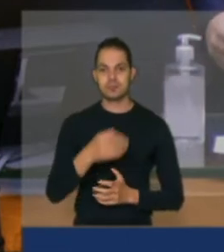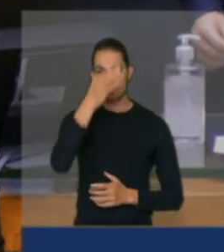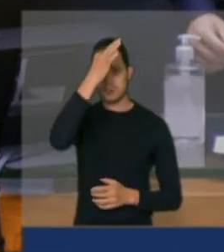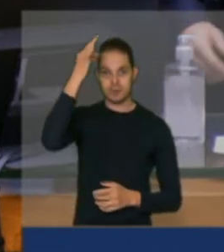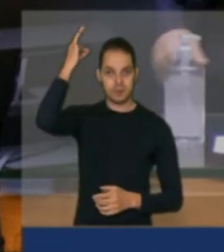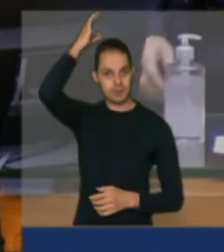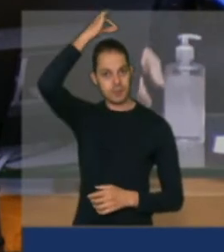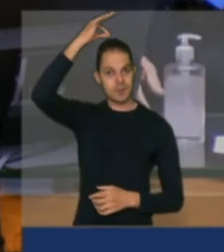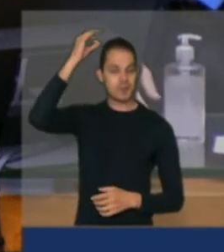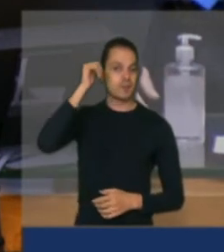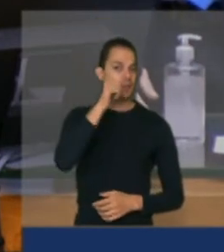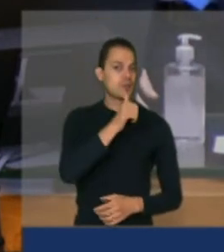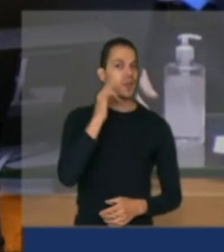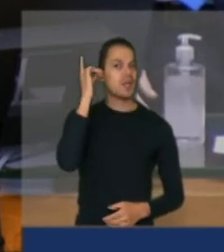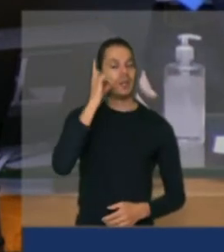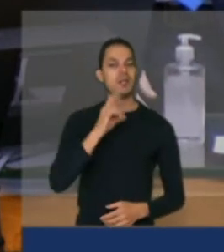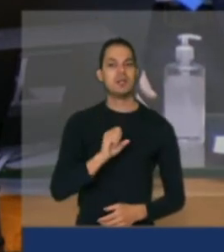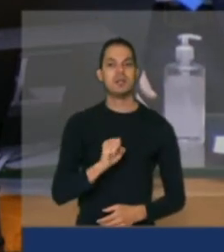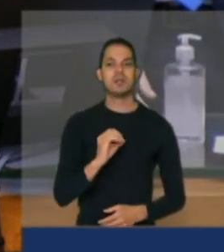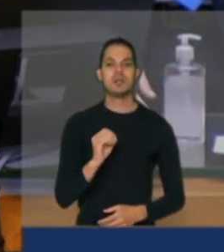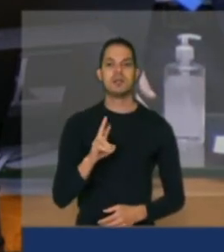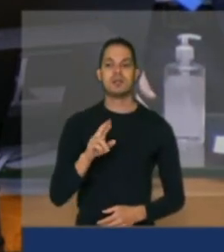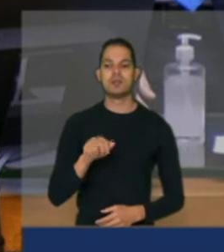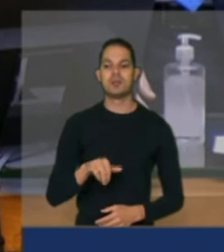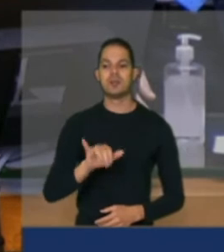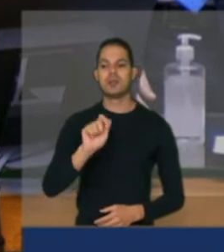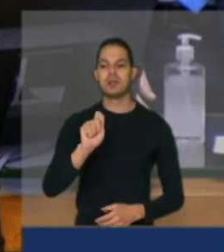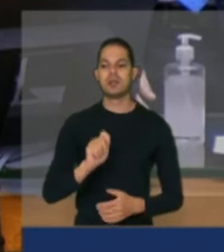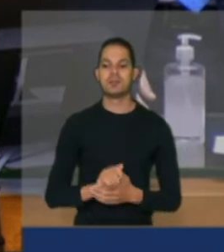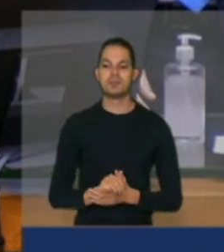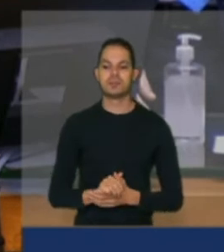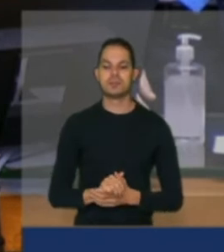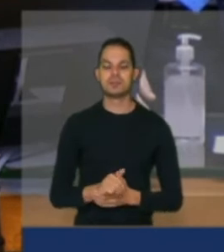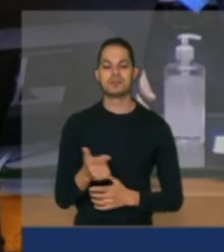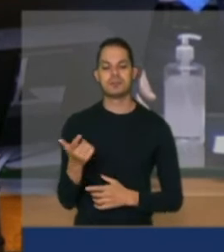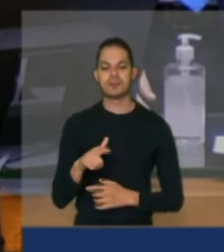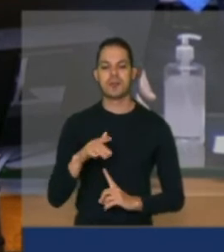DEPUTADA SORAIA MANATO. NO PARANÁ COM O DEPUTADO DIEGO GARCIA. EM SÃO PAULO COM O